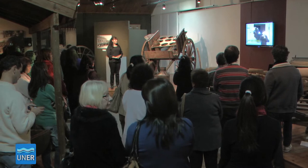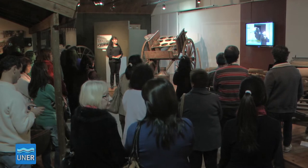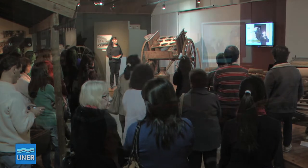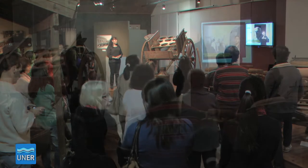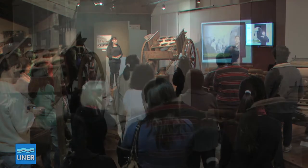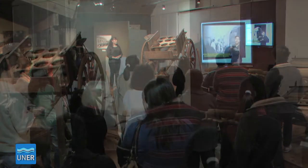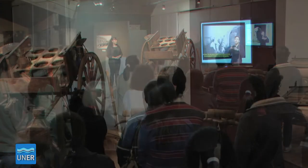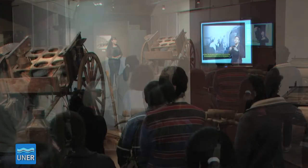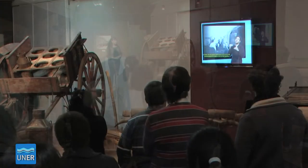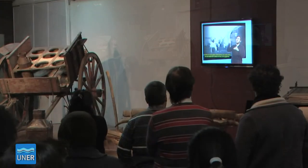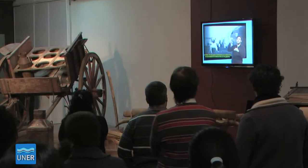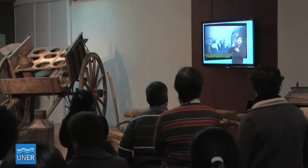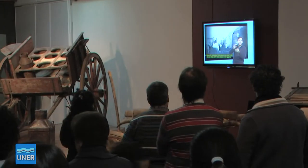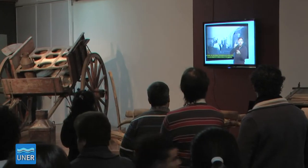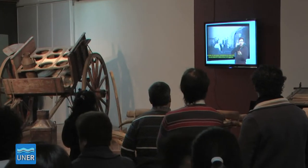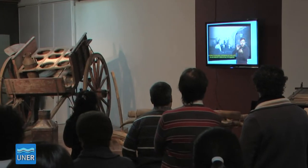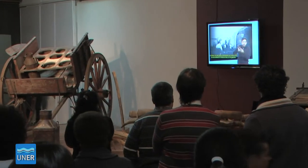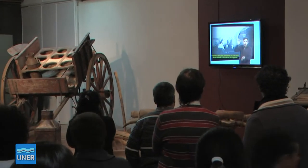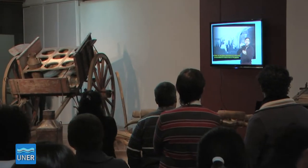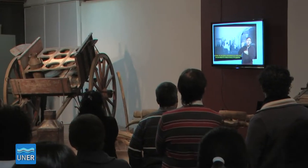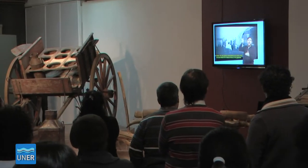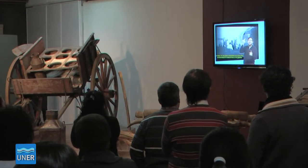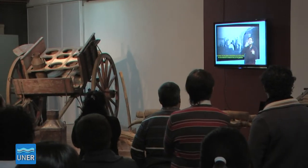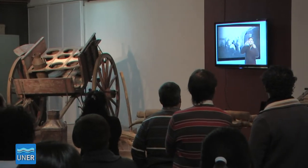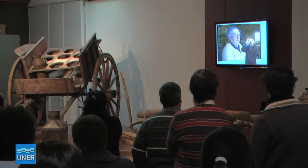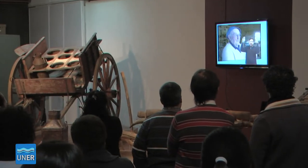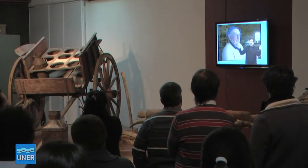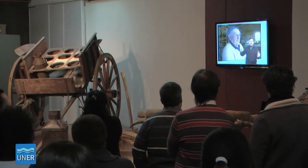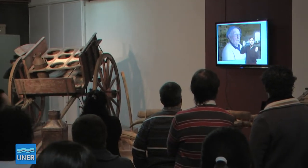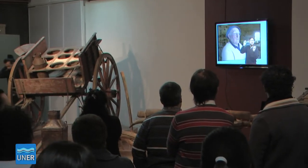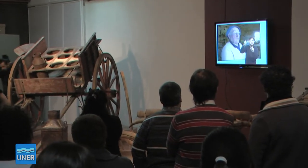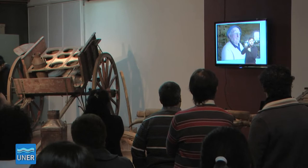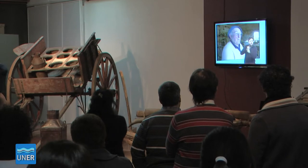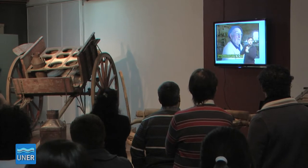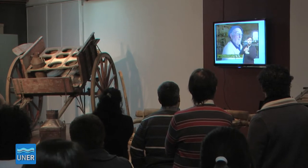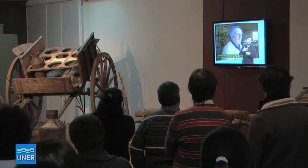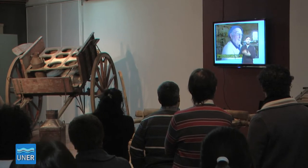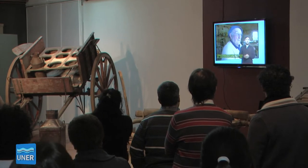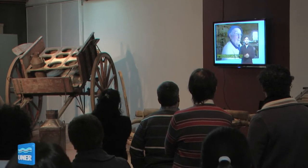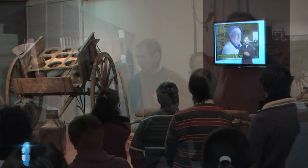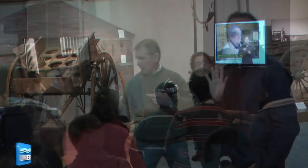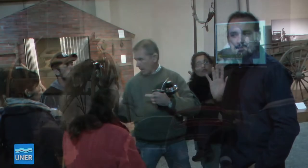trabajaron con videos que se proyectan en el Museo Histórico Regional de la ciudad de San José, con el fin de hacerlos accesibles.